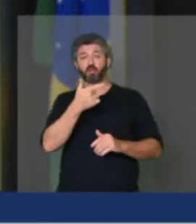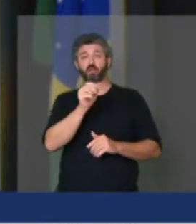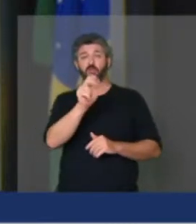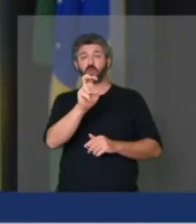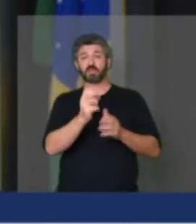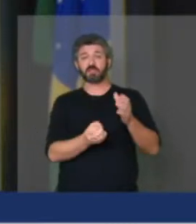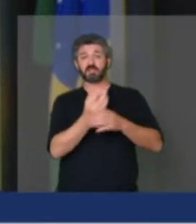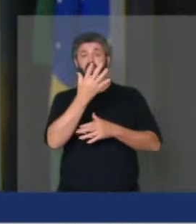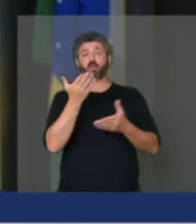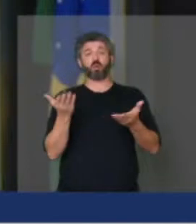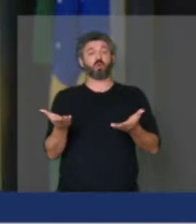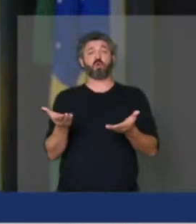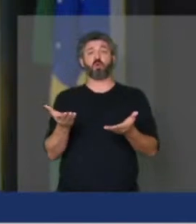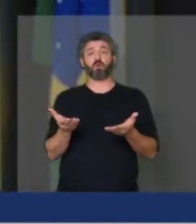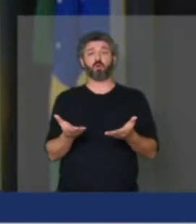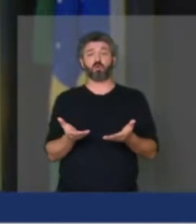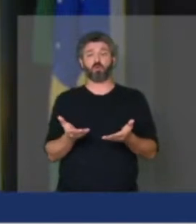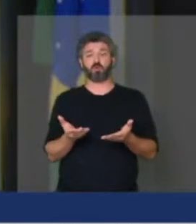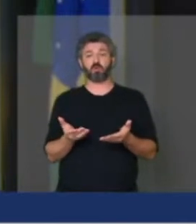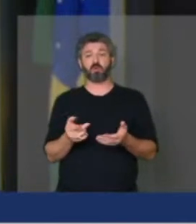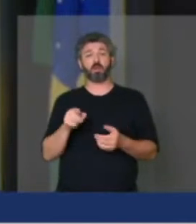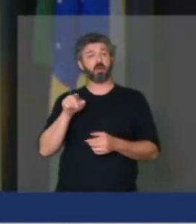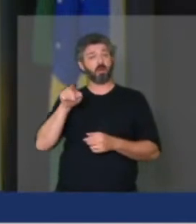LÁ TEM... 9.5 MILHÕES DE DÓ LARES, O QUE HOJE, O PESSOAL ESTÁ ATUALIZANDO, DÁ EM